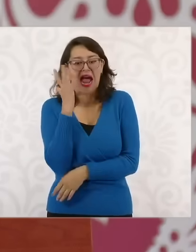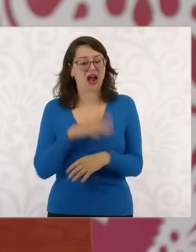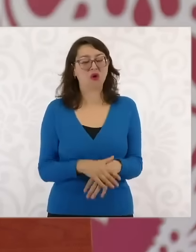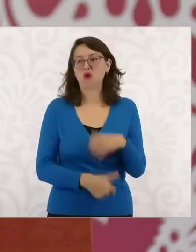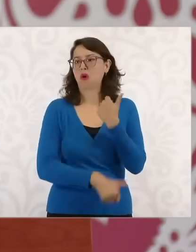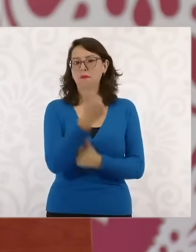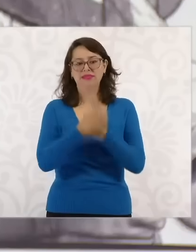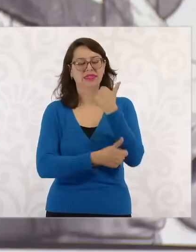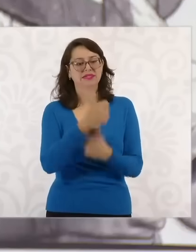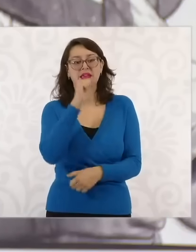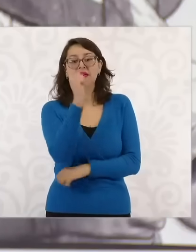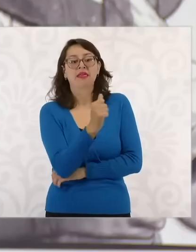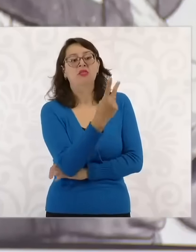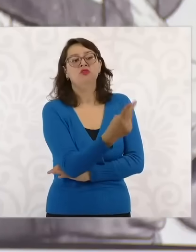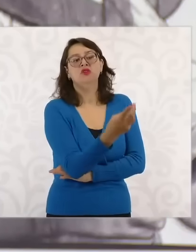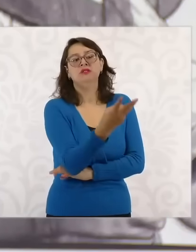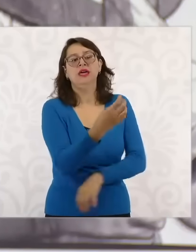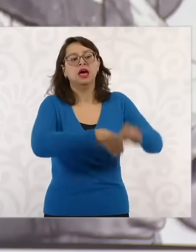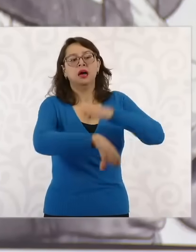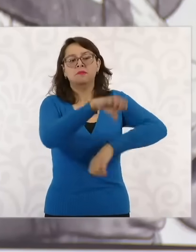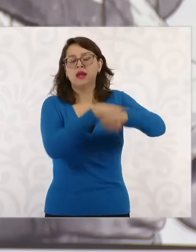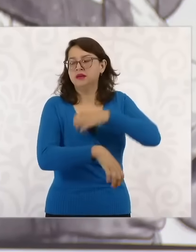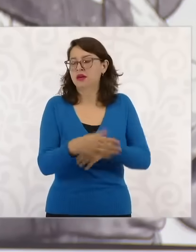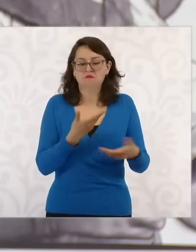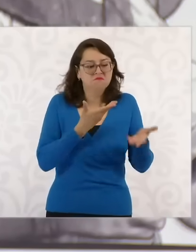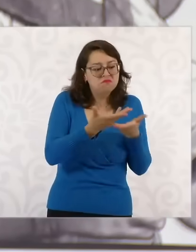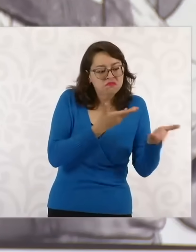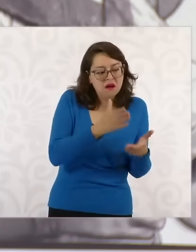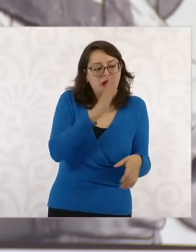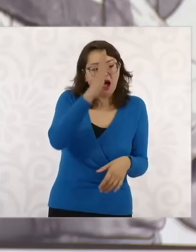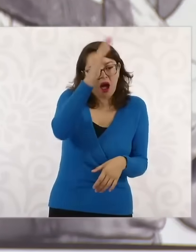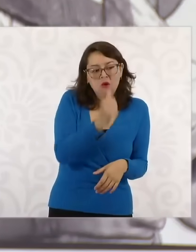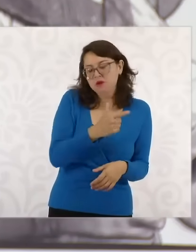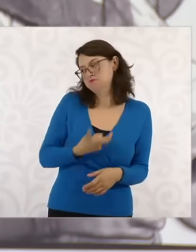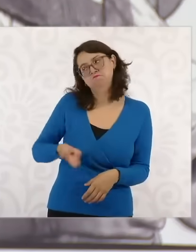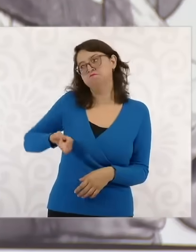se ponían de acuerdo en cuánto iban a cobrar. Lo que se ha estado buscando pues es que haya